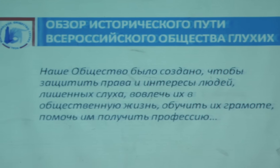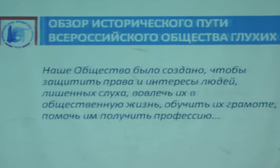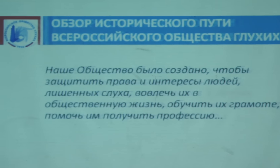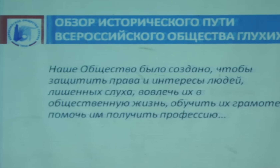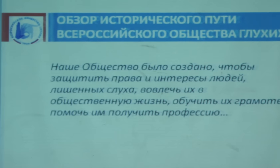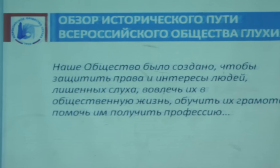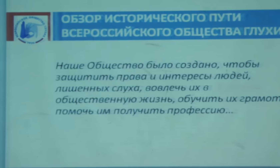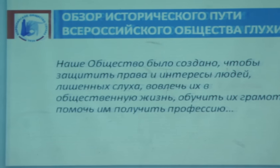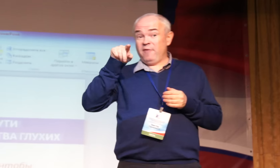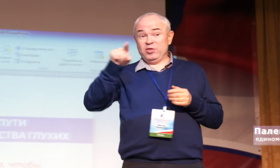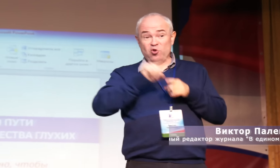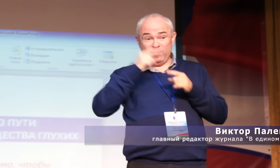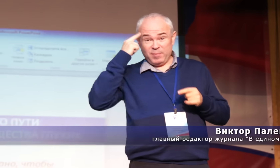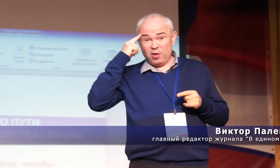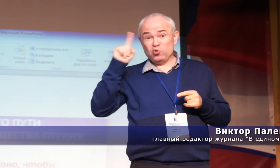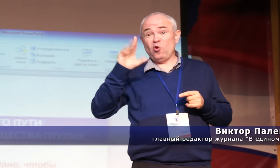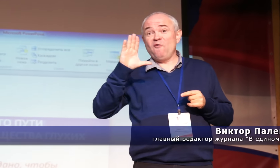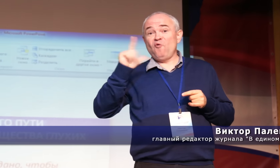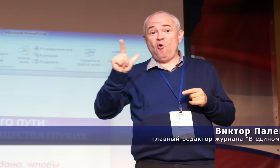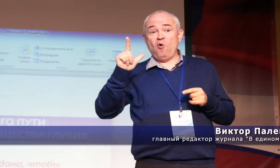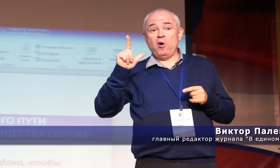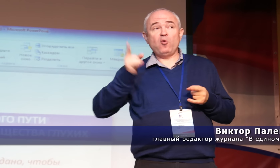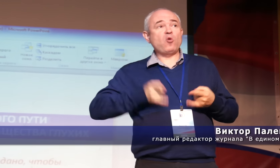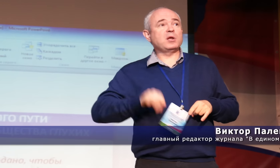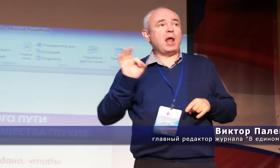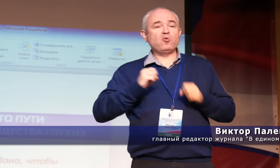С историей ВОГ форумчан познакомил глухой историк Виктор Паленный,